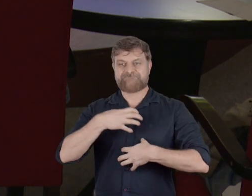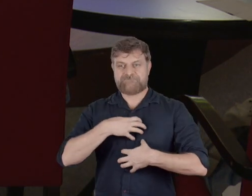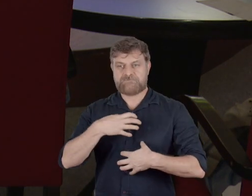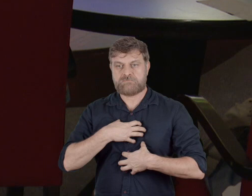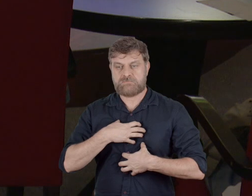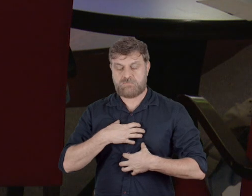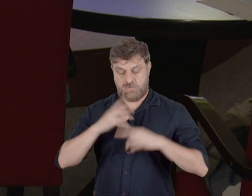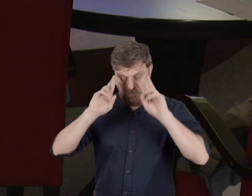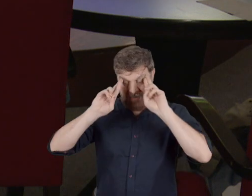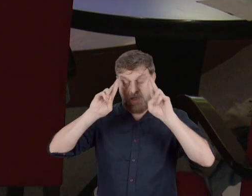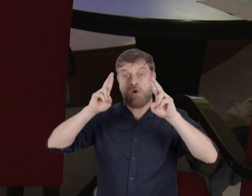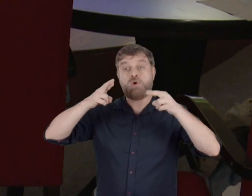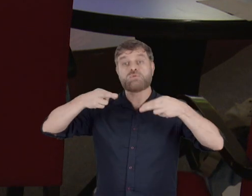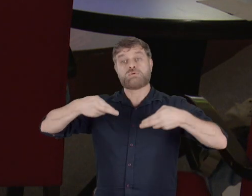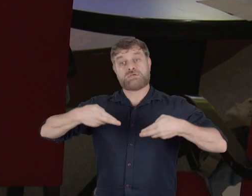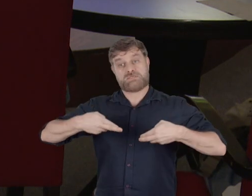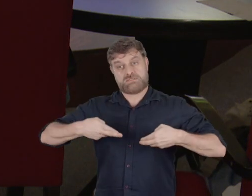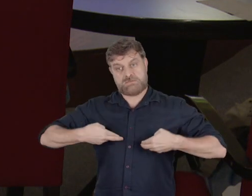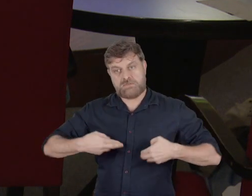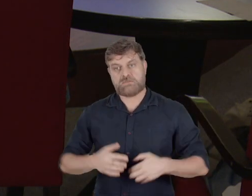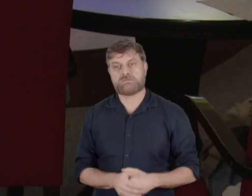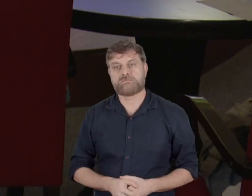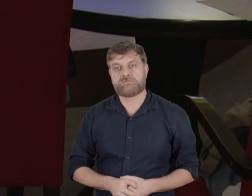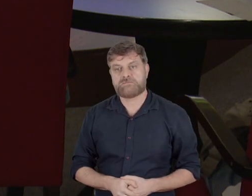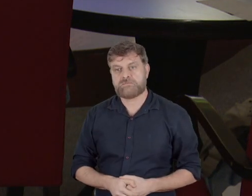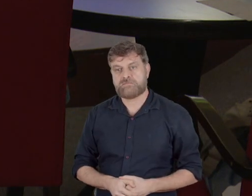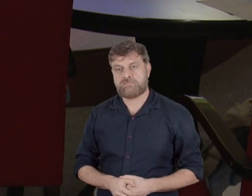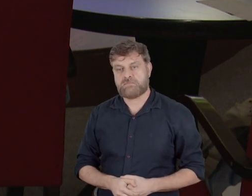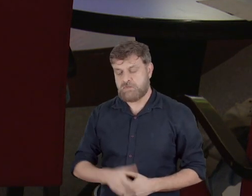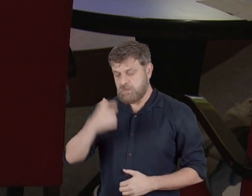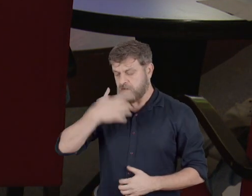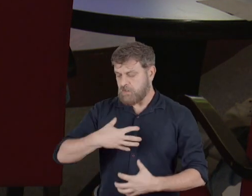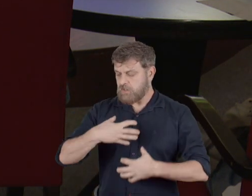e no meu caso de auto-respeito, porque eu me vejo contemplada pelo direito,